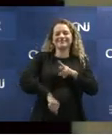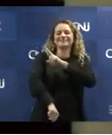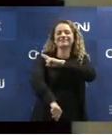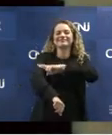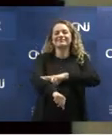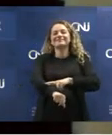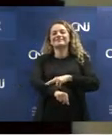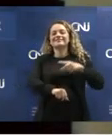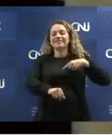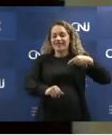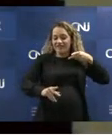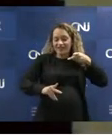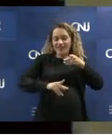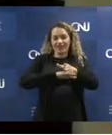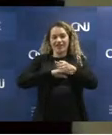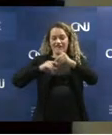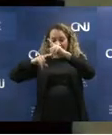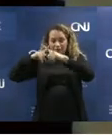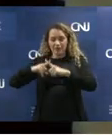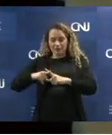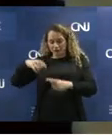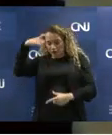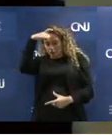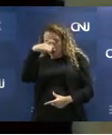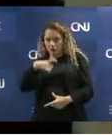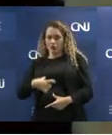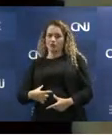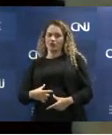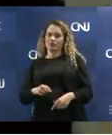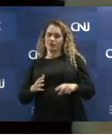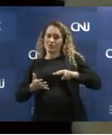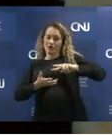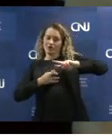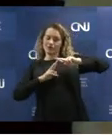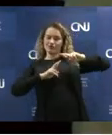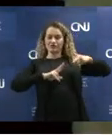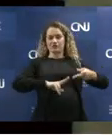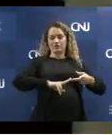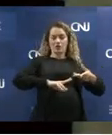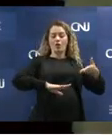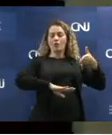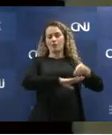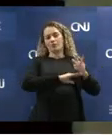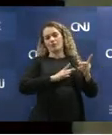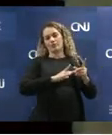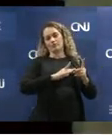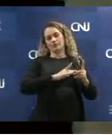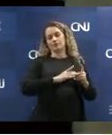violaria proibição de um comportamento contraditório por parte desse órgão. E, como se